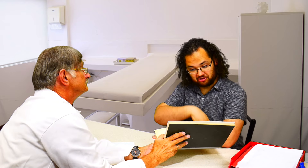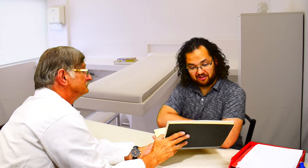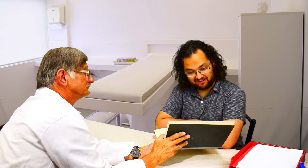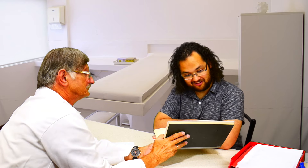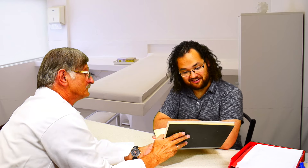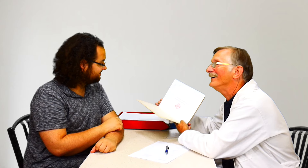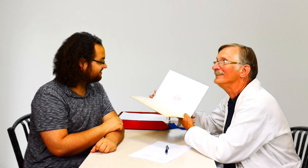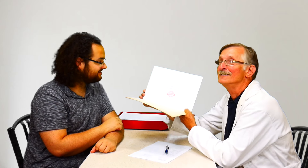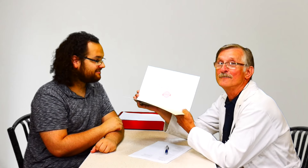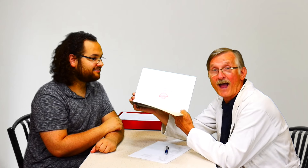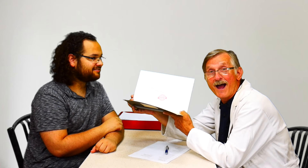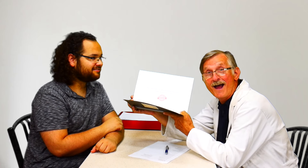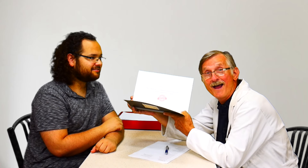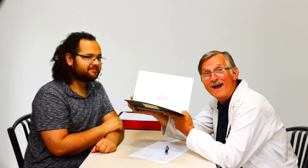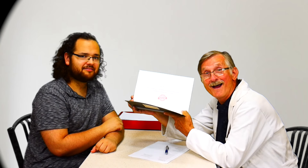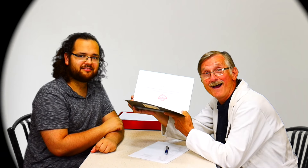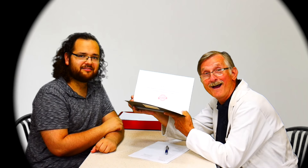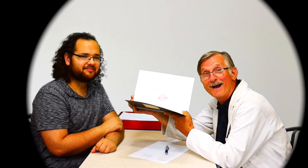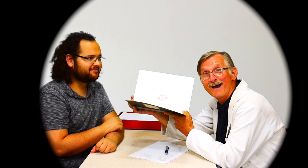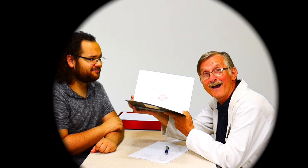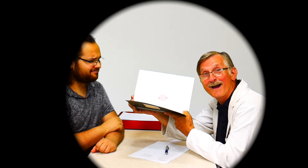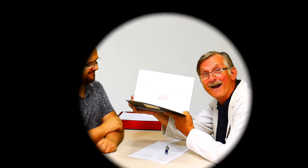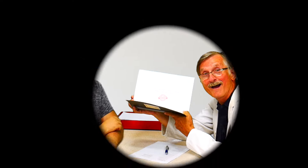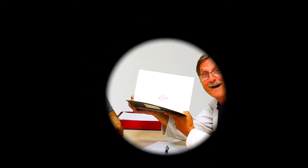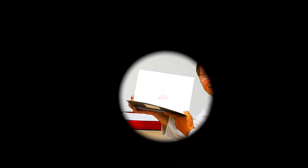(Dyplom z ukończenia studiów z zakresu kardiologii)